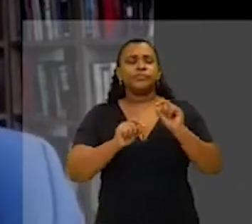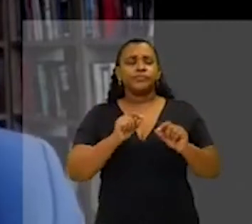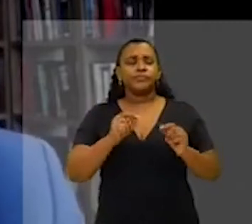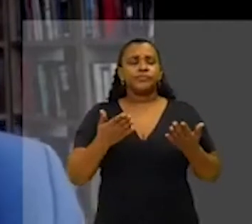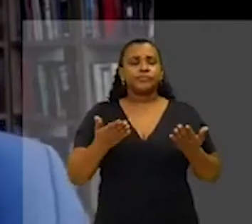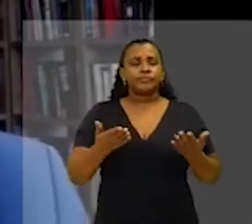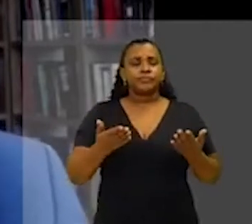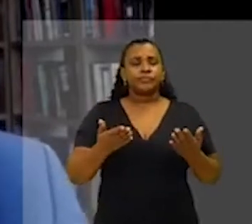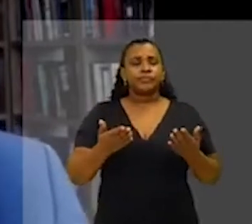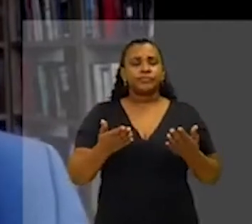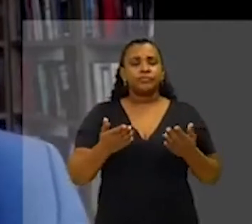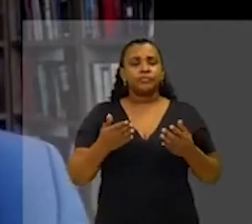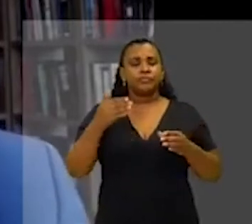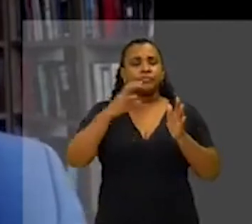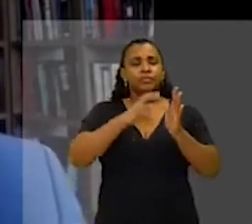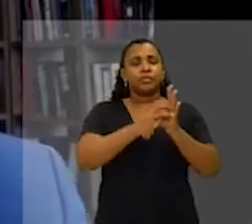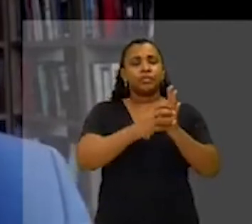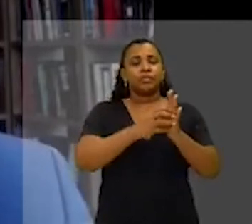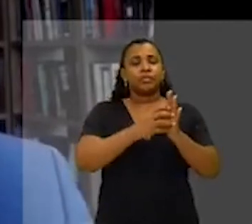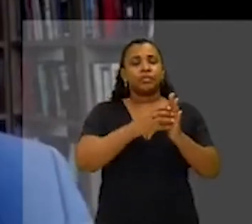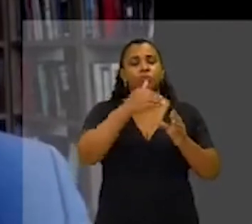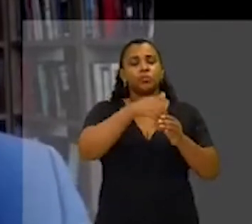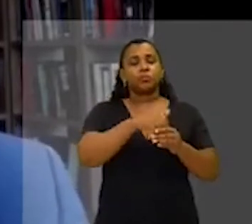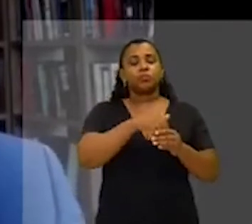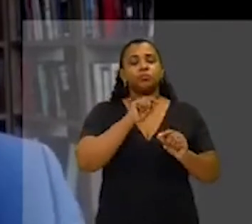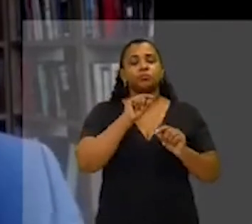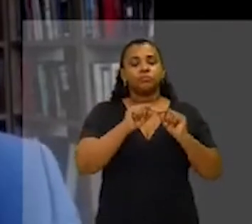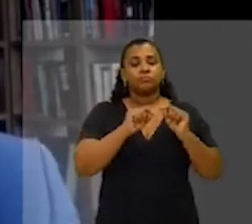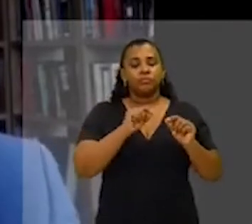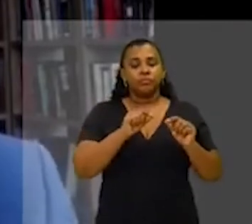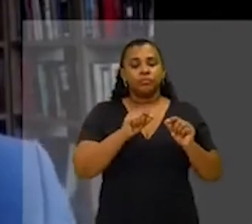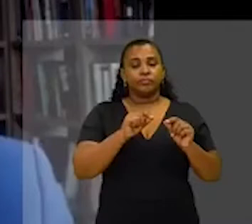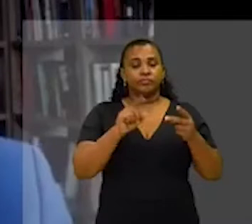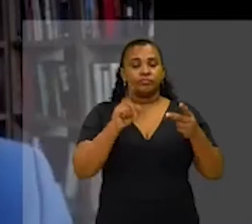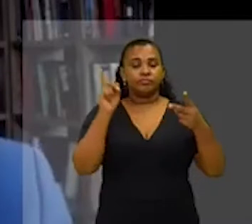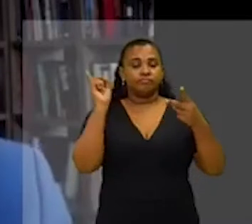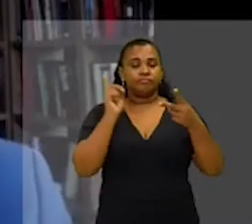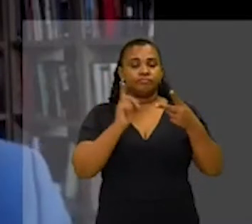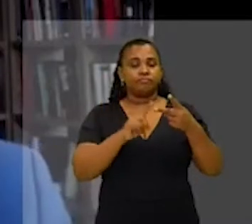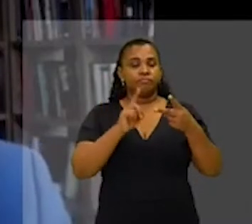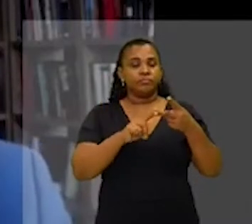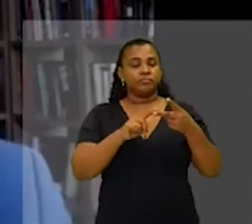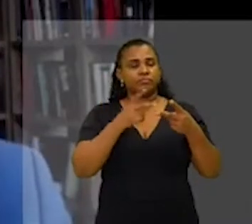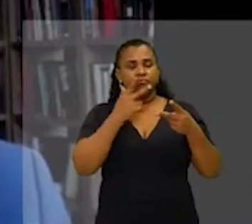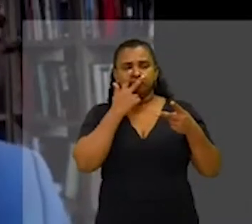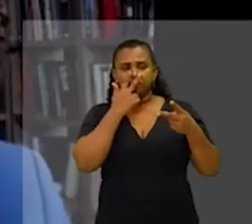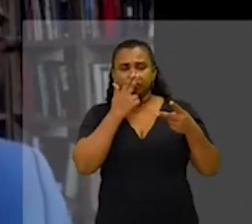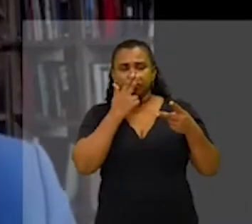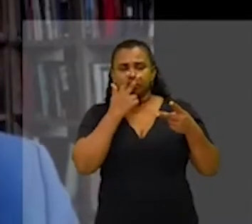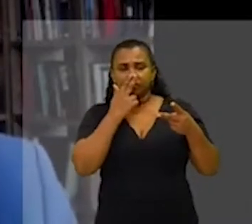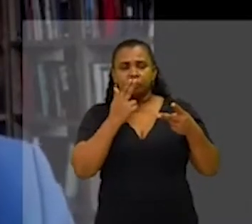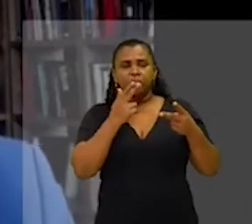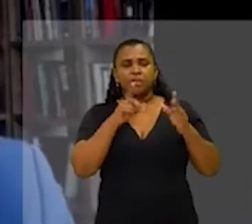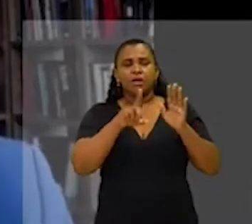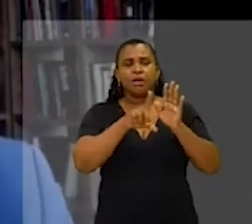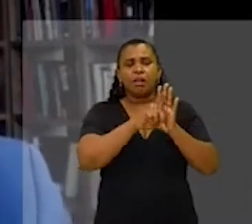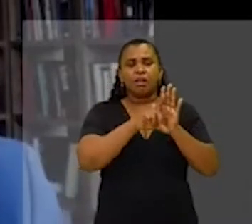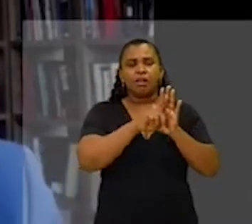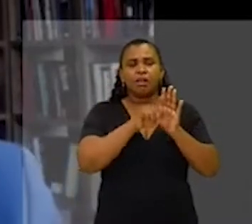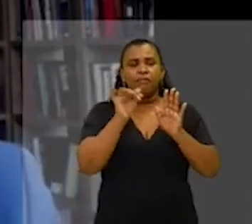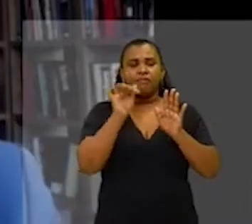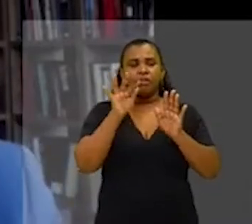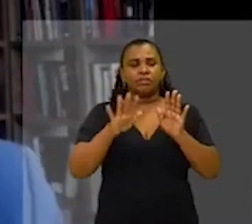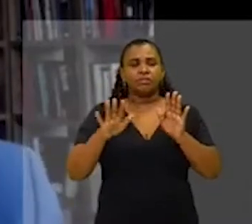candidaturas coletivas o segundo aspecto me parece que a legislação sobre federações partidárias pode